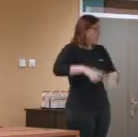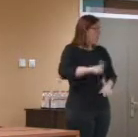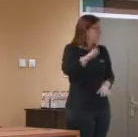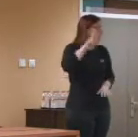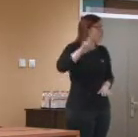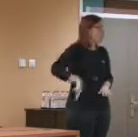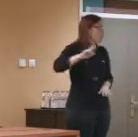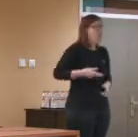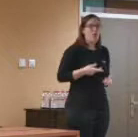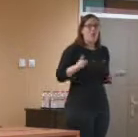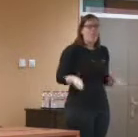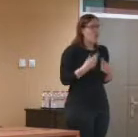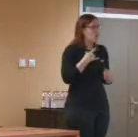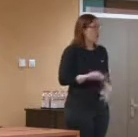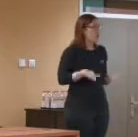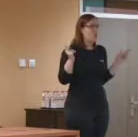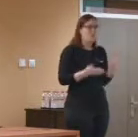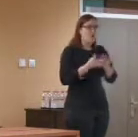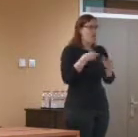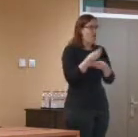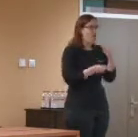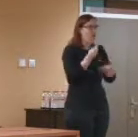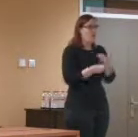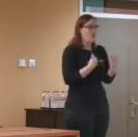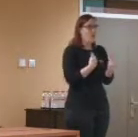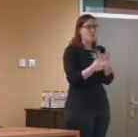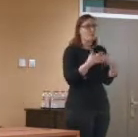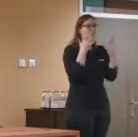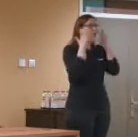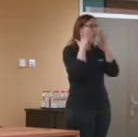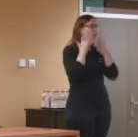que tenían las manos libres, se sentían totalmente impunes.